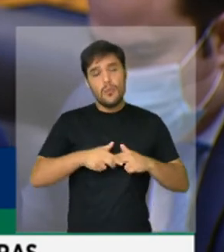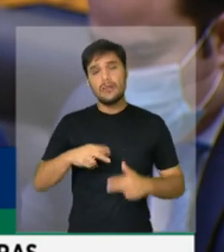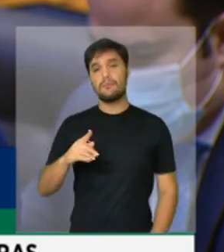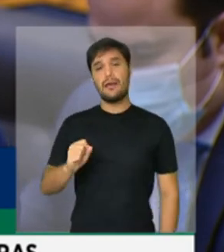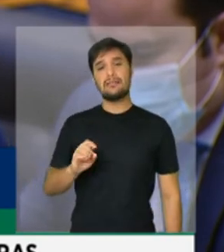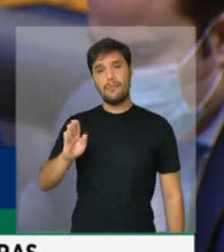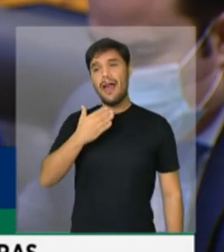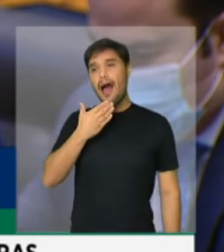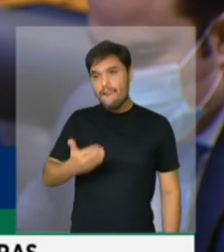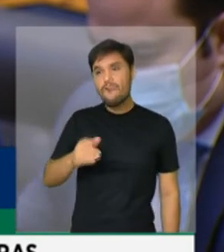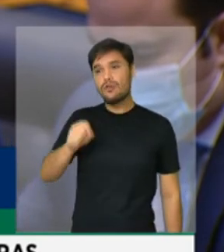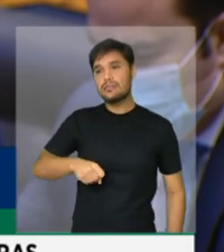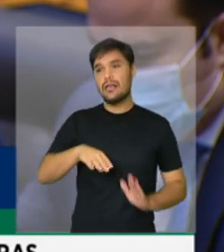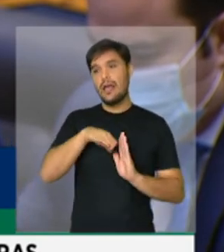O PAÍS. POR ISSO O PSDB É FAVORÁVEL AO PROJETO E